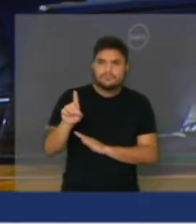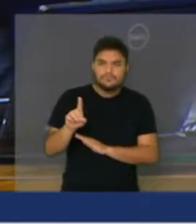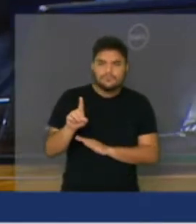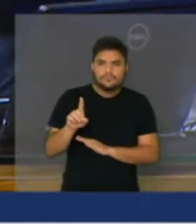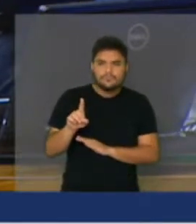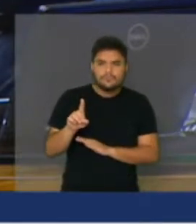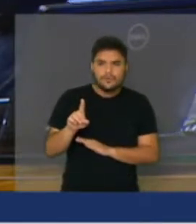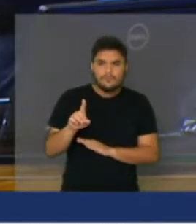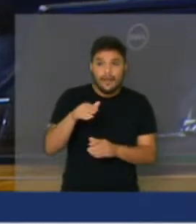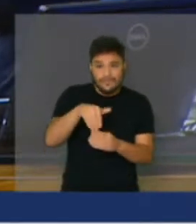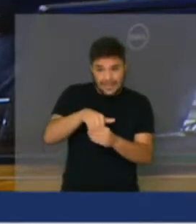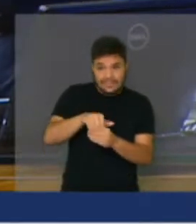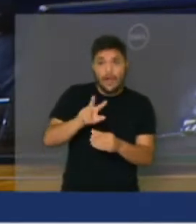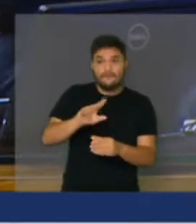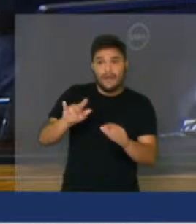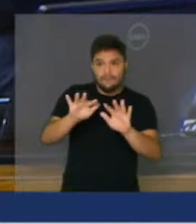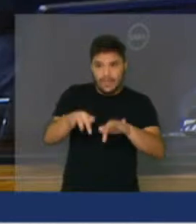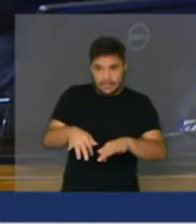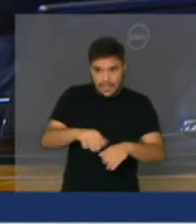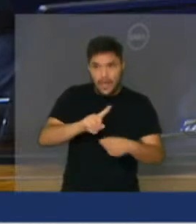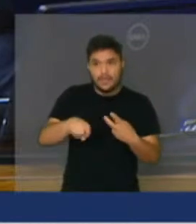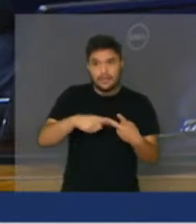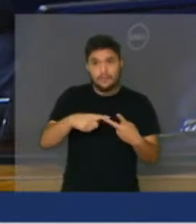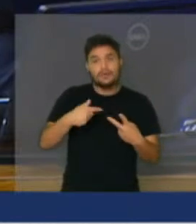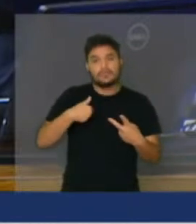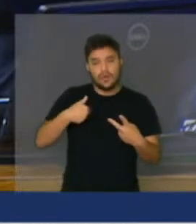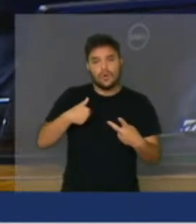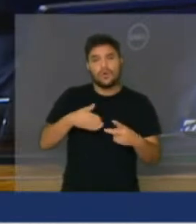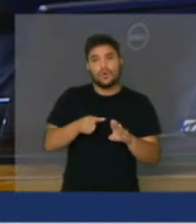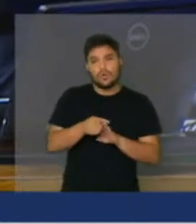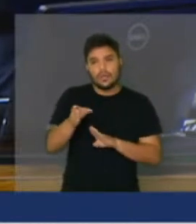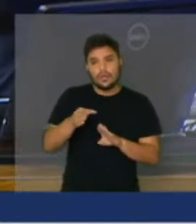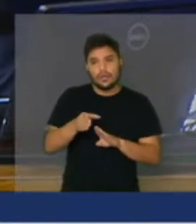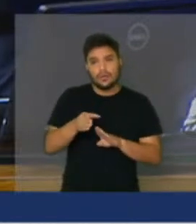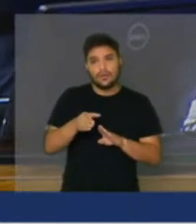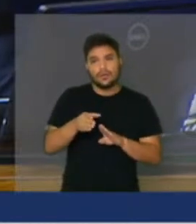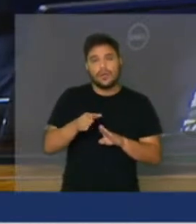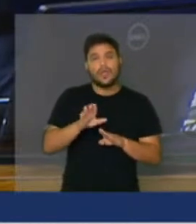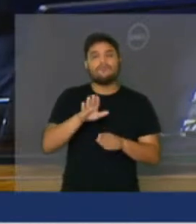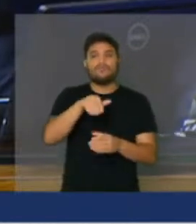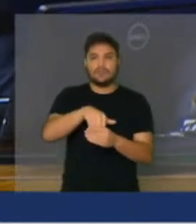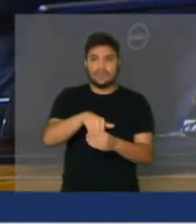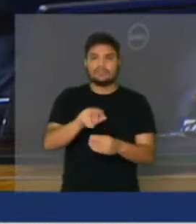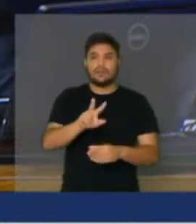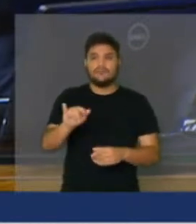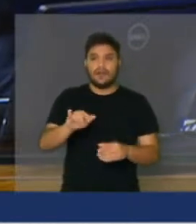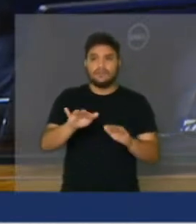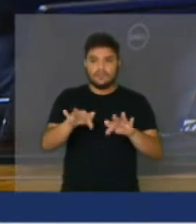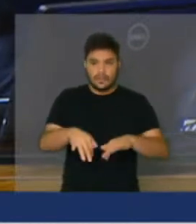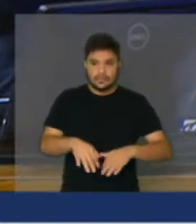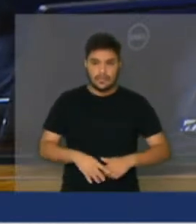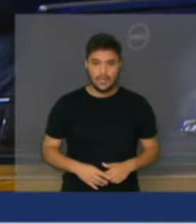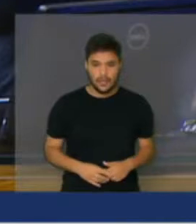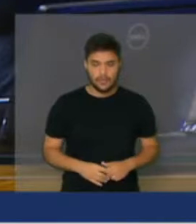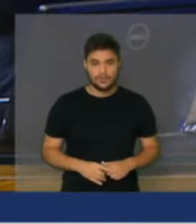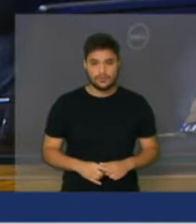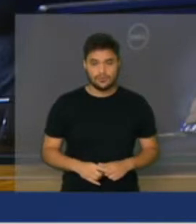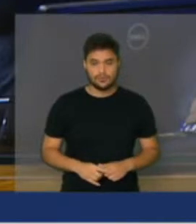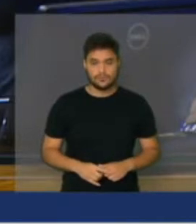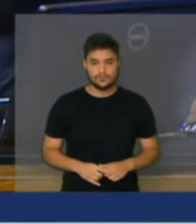[PRESIDENTE]: EU VOU ENCERRAR A VOTAÇÃO. [DEPUTADO]: UMA QUESTÃO DE ORDEM. [PRESIDENTE]: EU VOU ENCERRAR A VOTAÇÃO, NÓS VAMOS OUVIR OS DEPUTADOS QUE PRETENDEM USAR UM MINUTO. VAMOS OUVIR OS TEMPOS DE LÍ DERES, E AINDA VAMOS ENFRENTAR